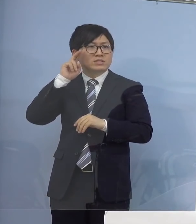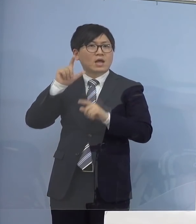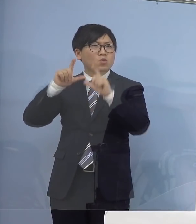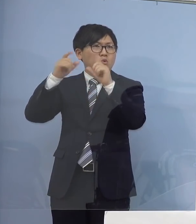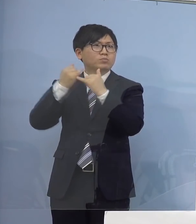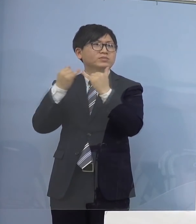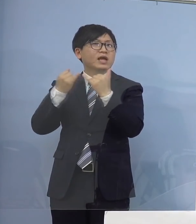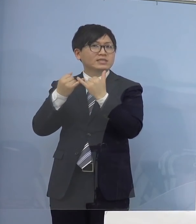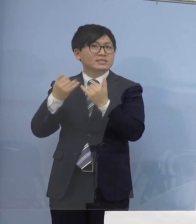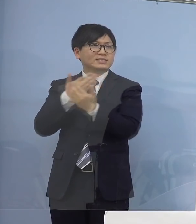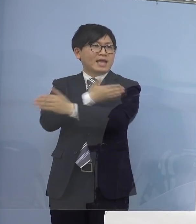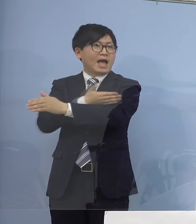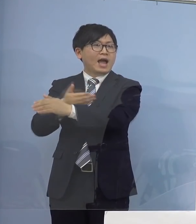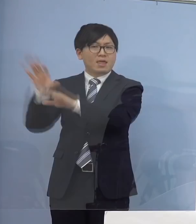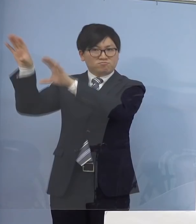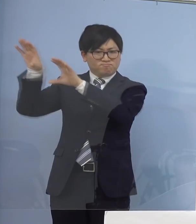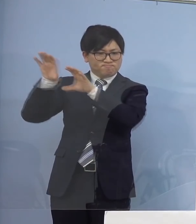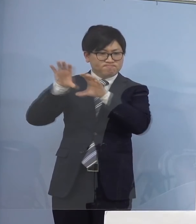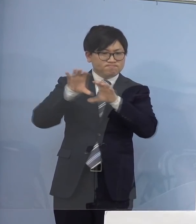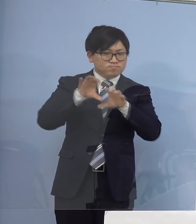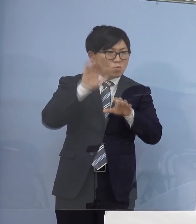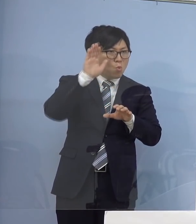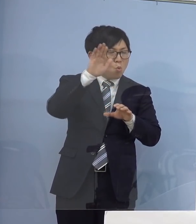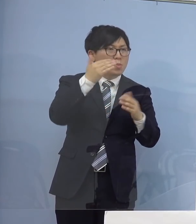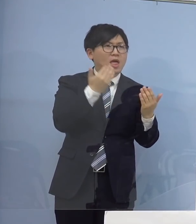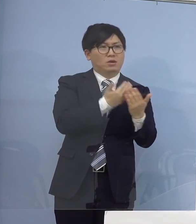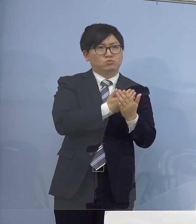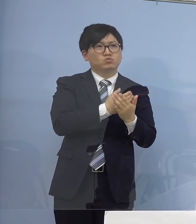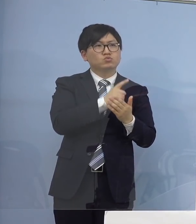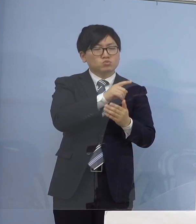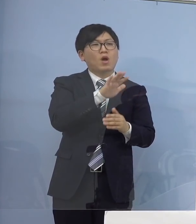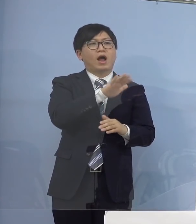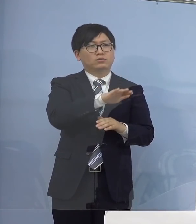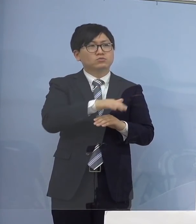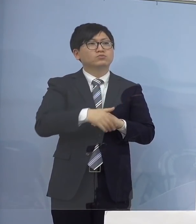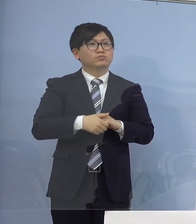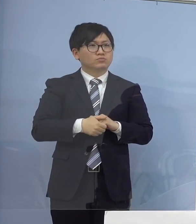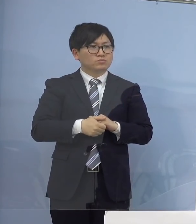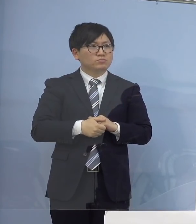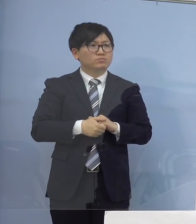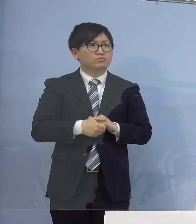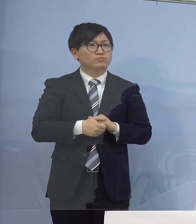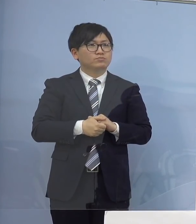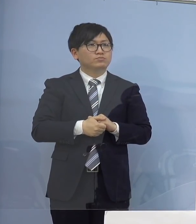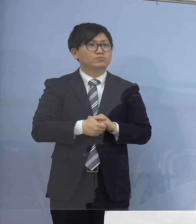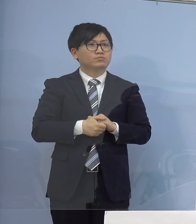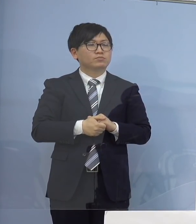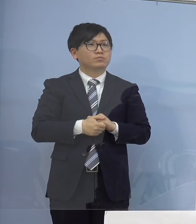ということで初めてのことでしたが 時短の要請かけさせていただいた